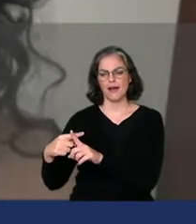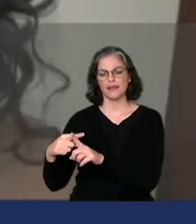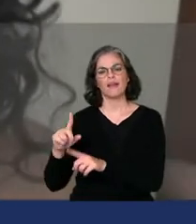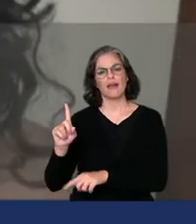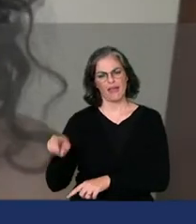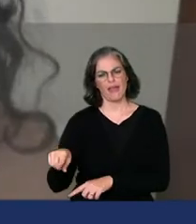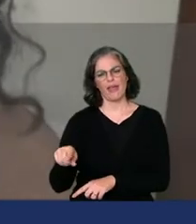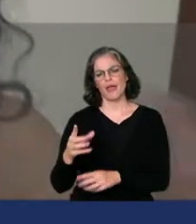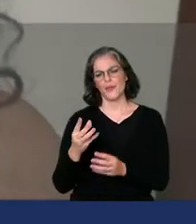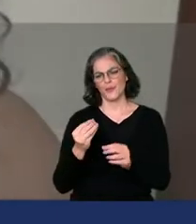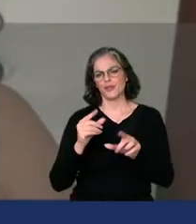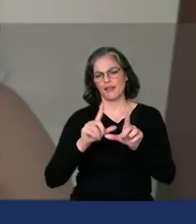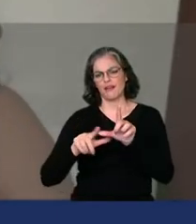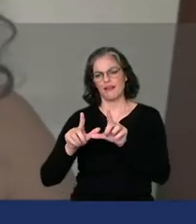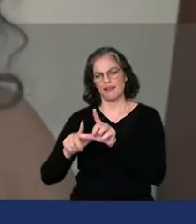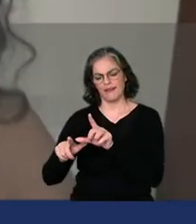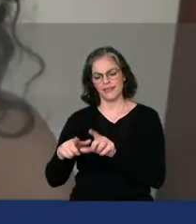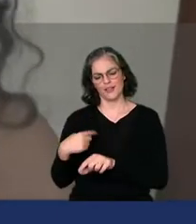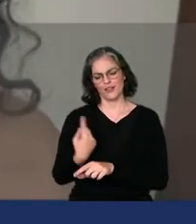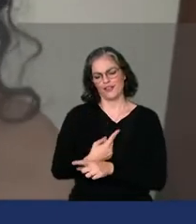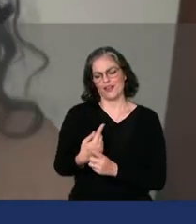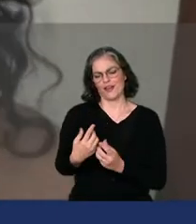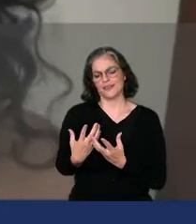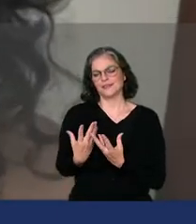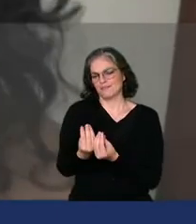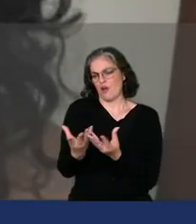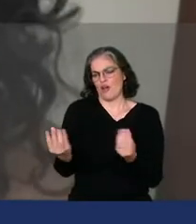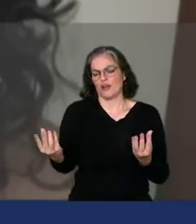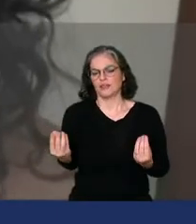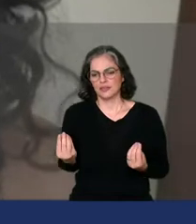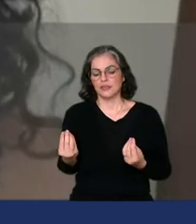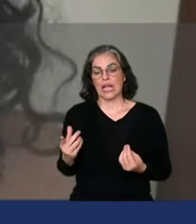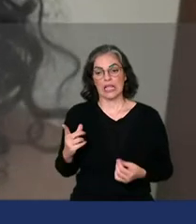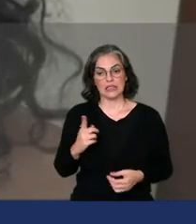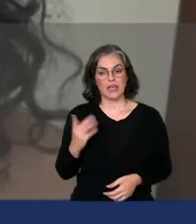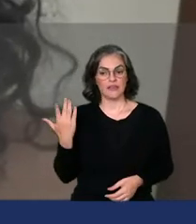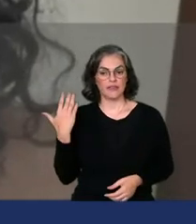ENTÃO EU ENTENDO, NÉ , QUE OS ACORDOS FORAM FEITOS VÁRIAS CONCESSÕES, FORAM